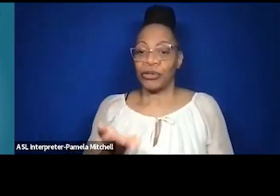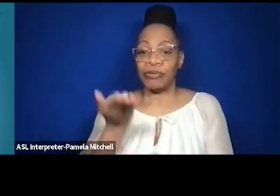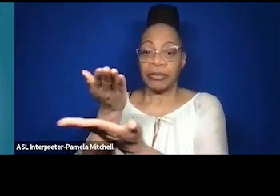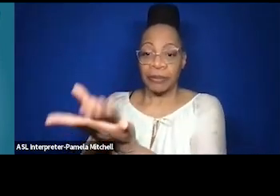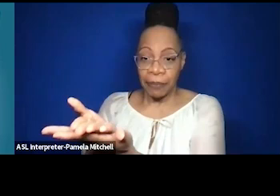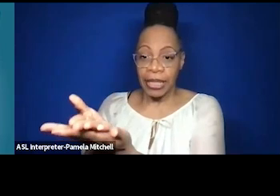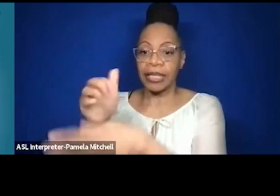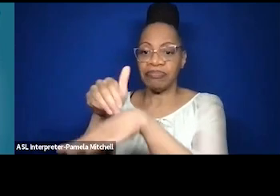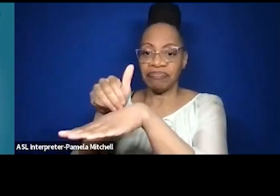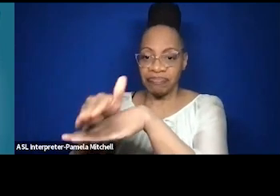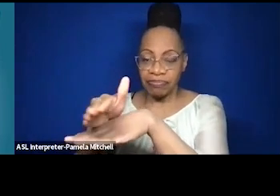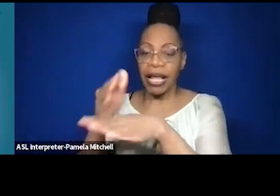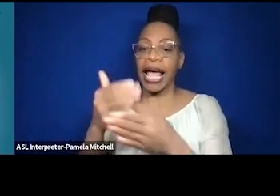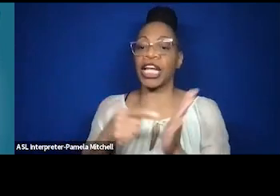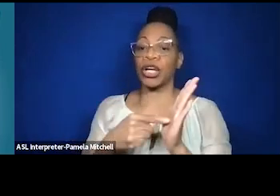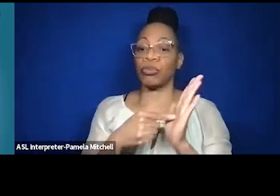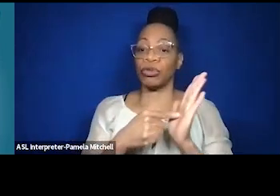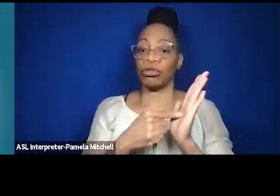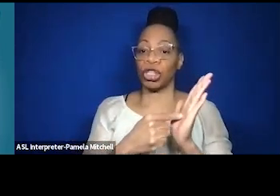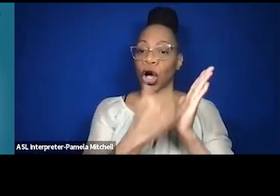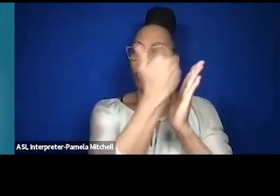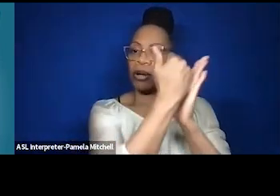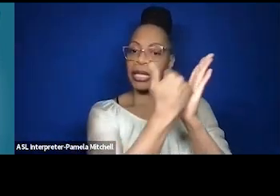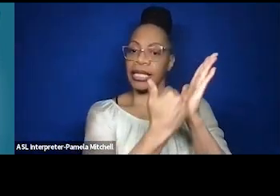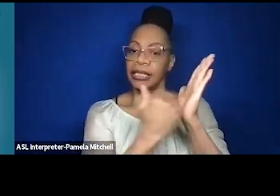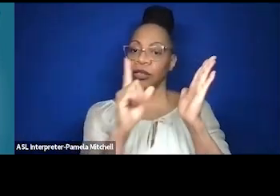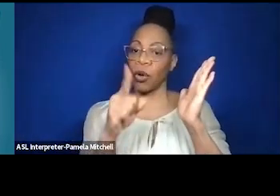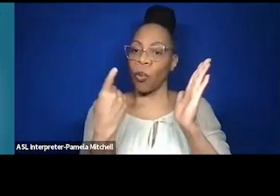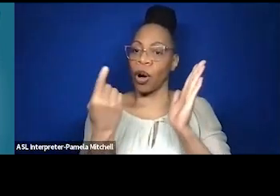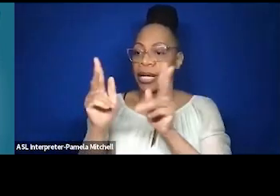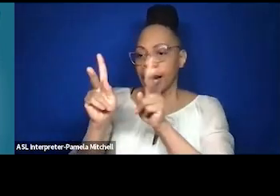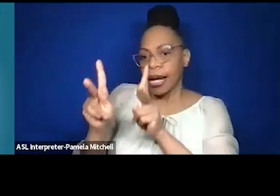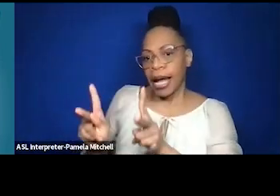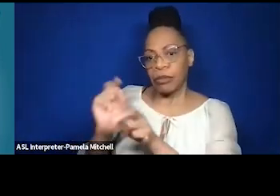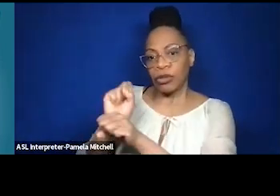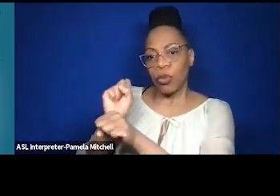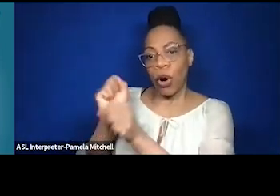en una lista como uno de los reclamantes con los que están trabajando. Tendrá un poco de información sobre el estado